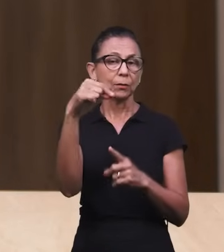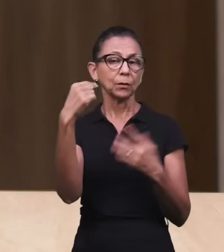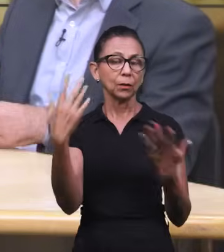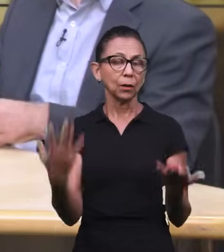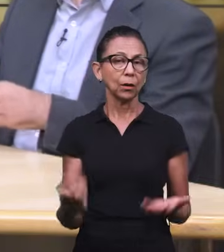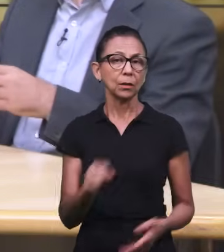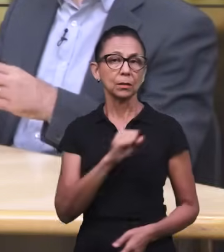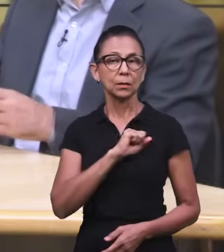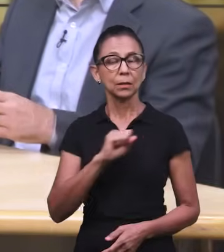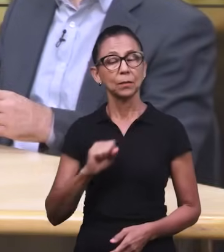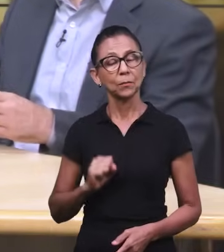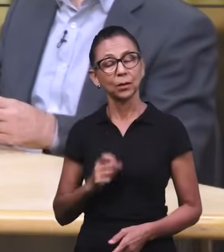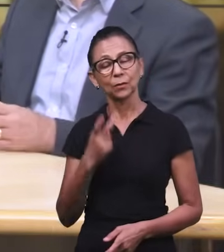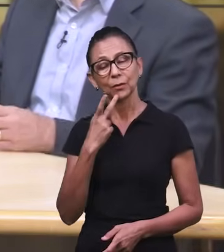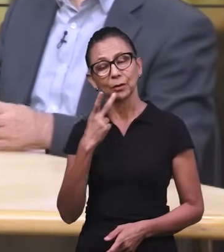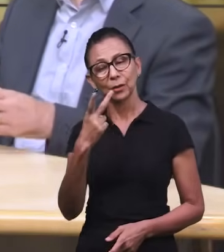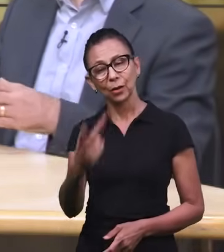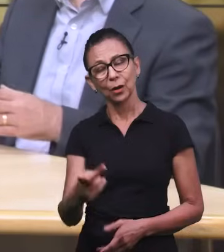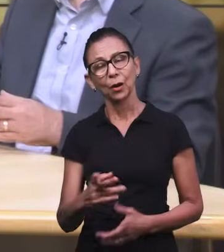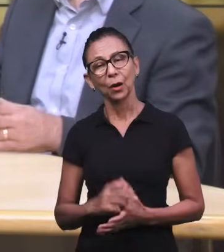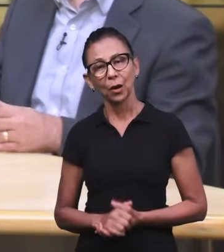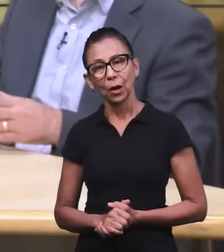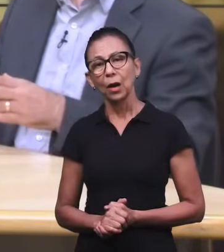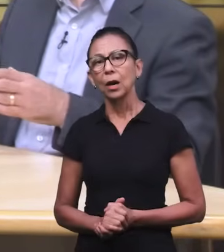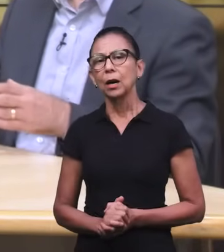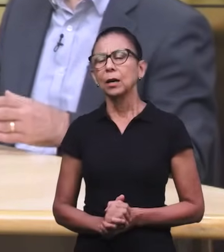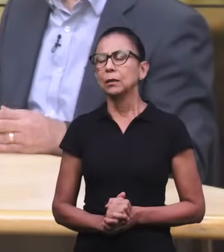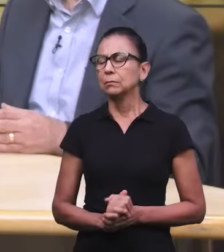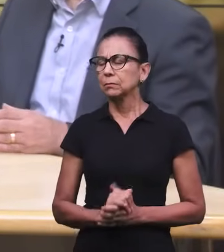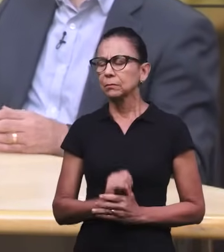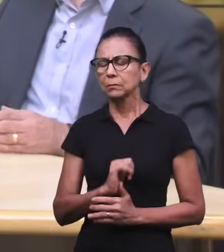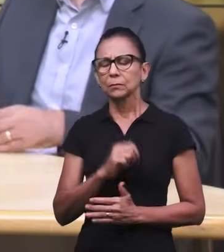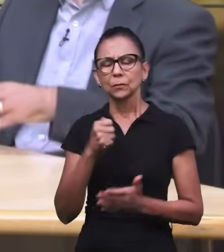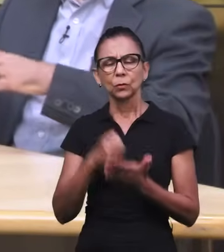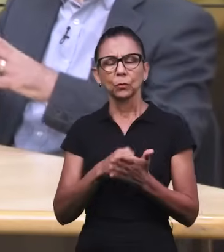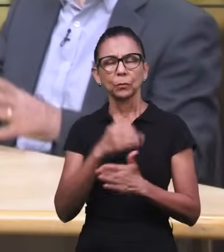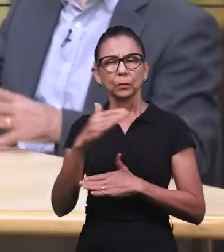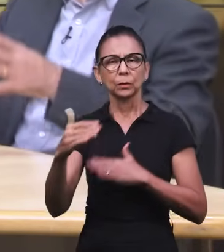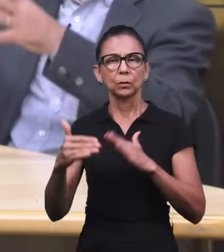o seguinte Olha combati o Bom Combate acabei a carreira guardei a fé Samuel fez tudo isso que ele